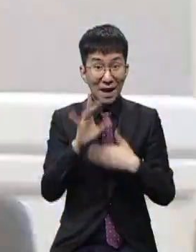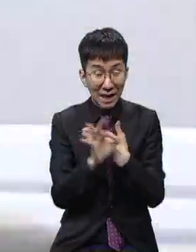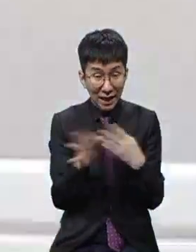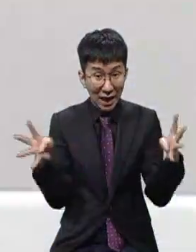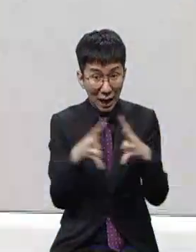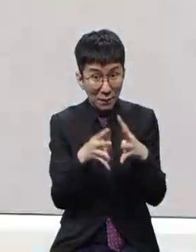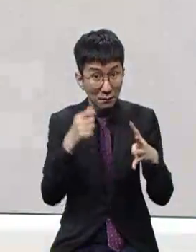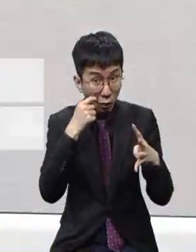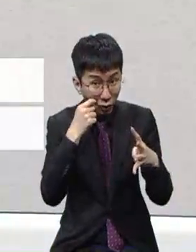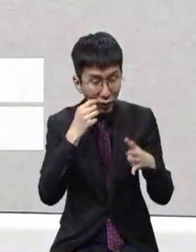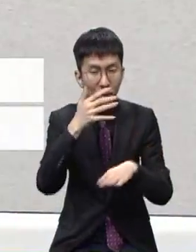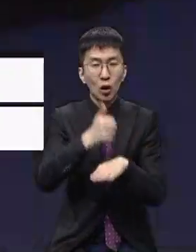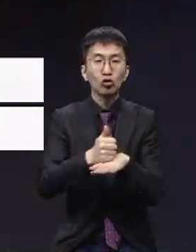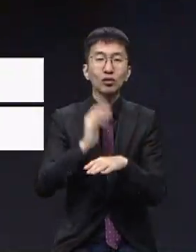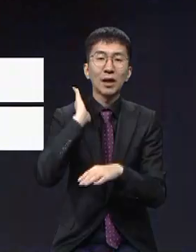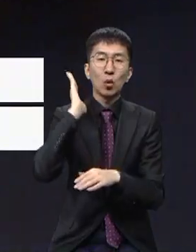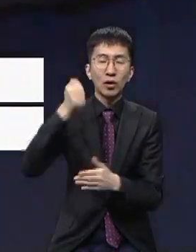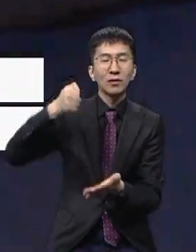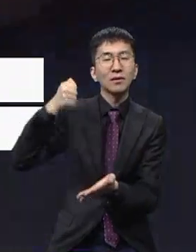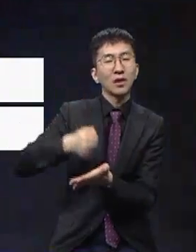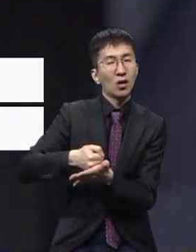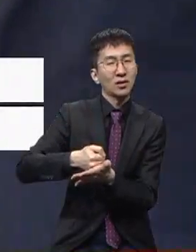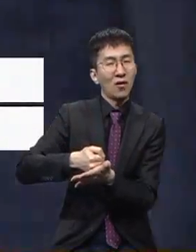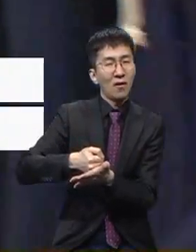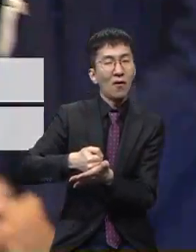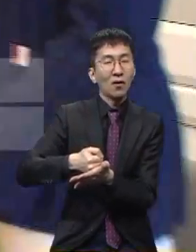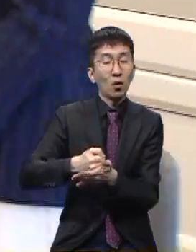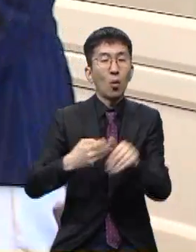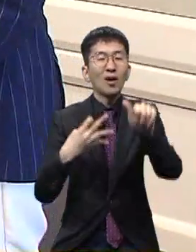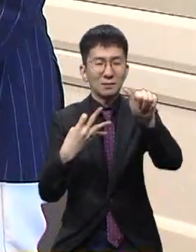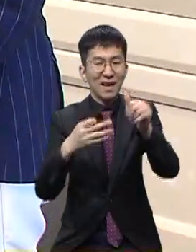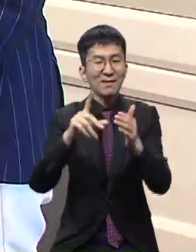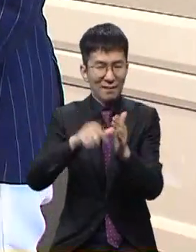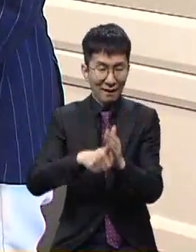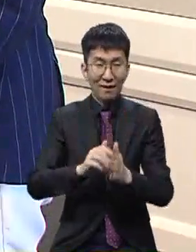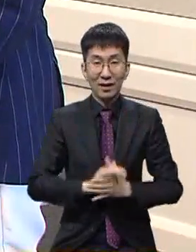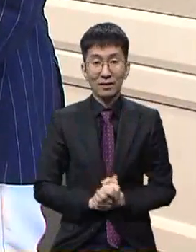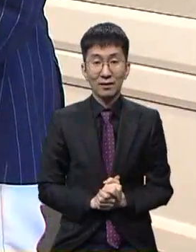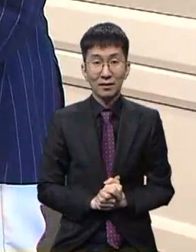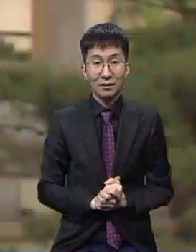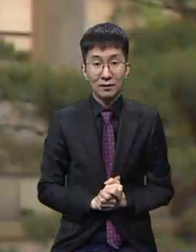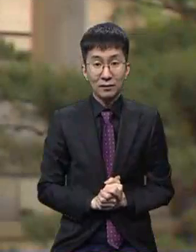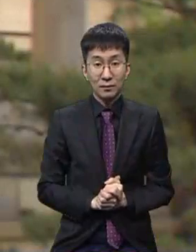자리에서 최종 논의가 이루어질 가능성이 큽니다. 청와대 관계자는 최종 합의가 안 되면 다